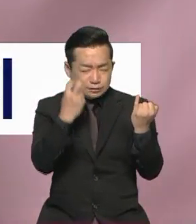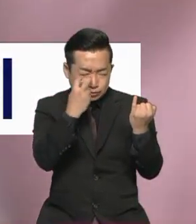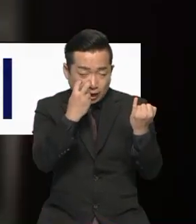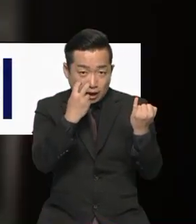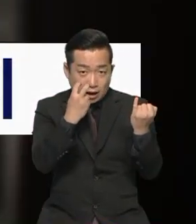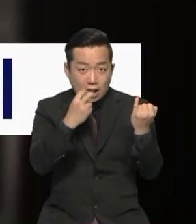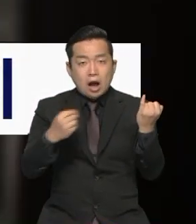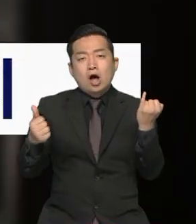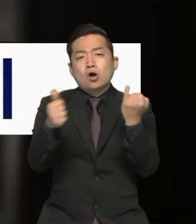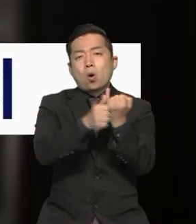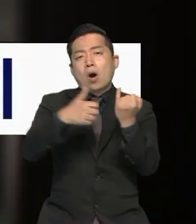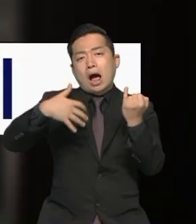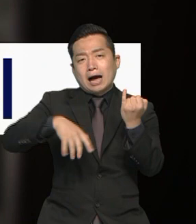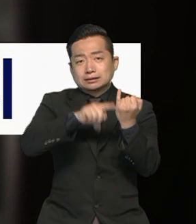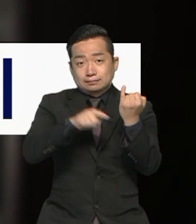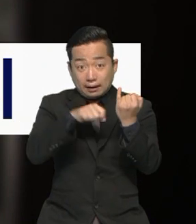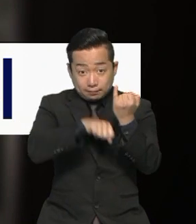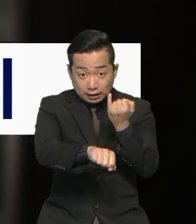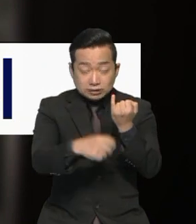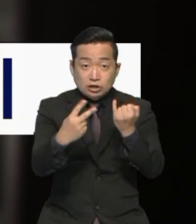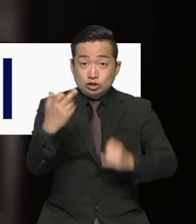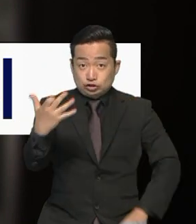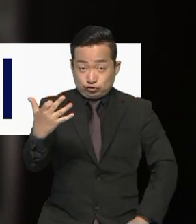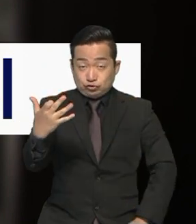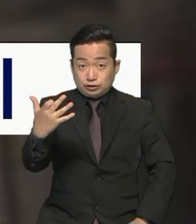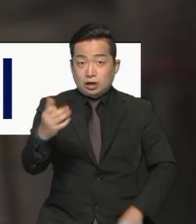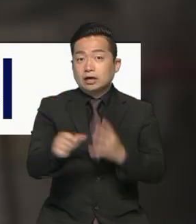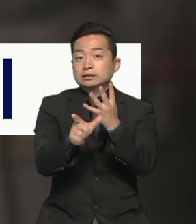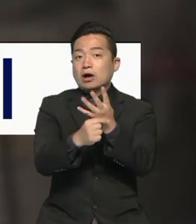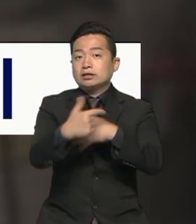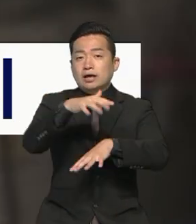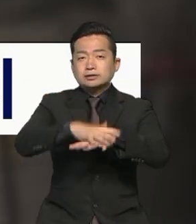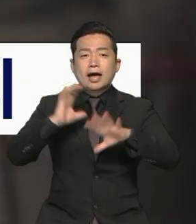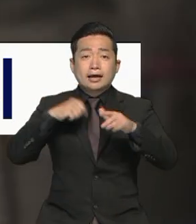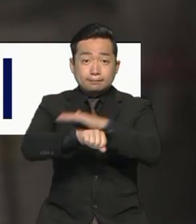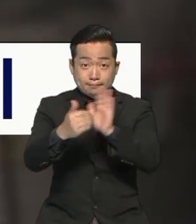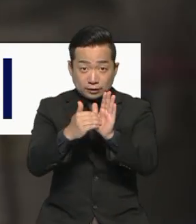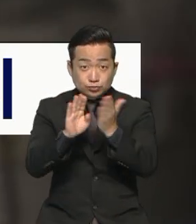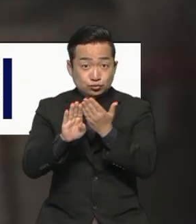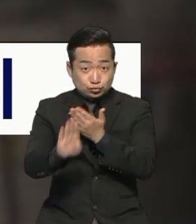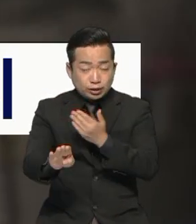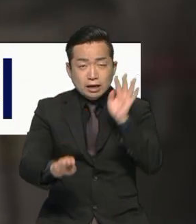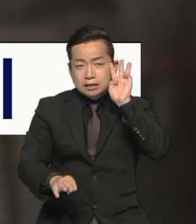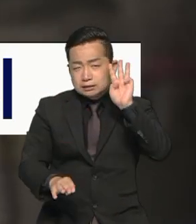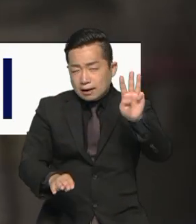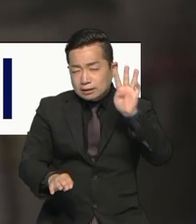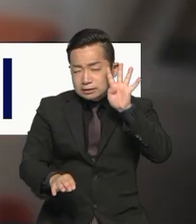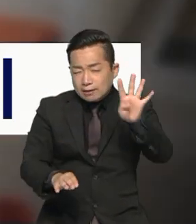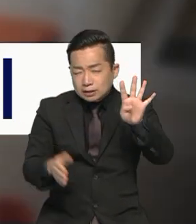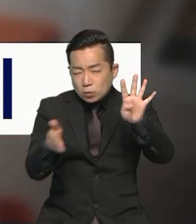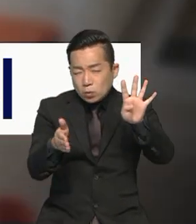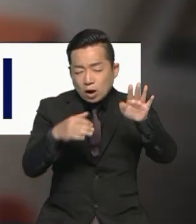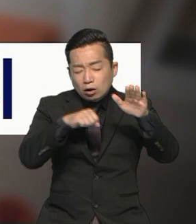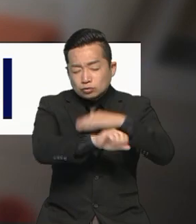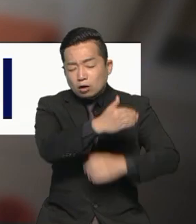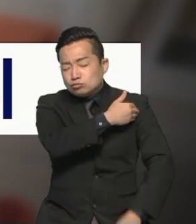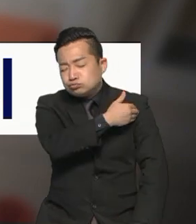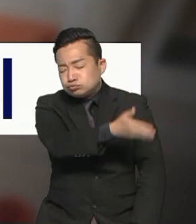미혼모인 B 씨는 지난 2019년 4월 대전의 한 병원에서 아이를 출산한 뒤 사흘간 아이를 방치해 숨지게 한 혐의를 받고 있습니다.